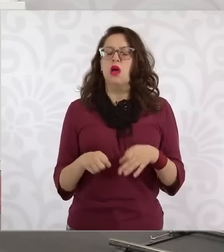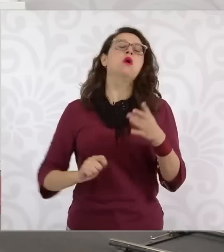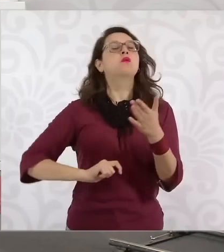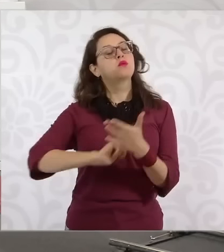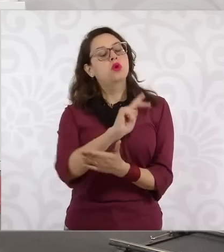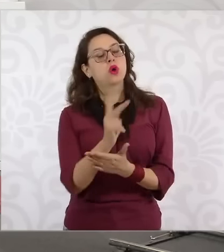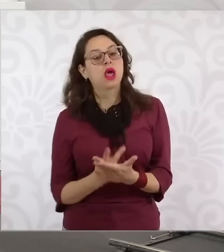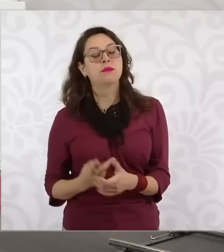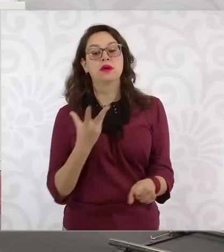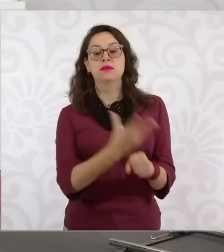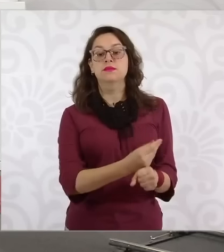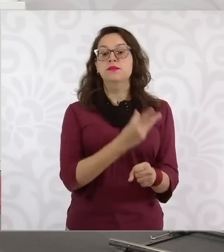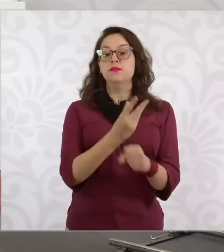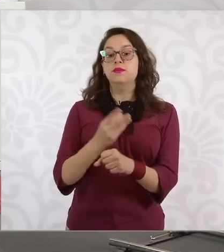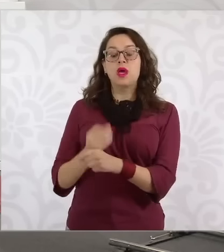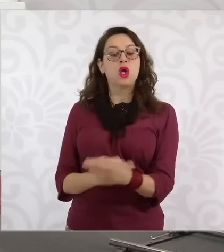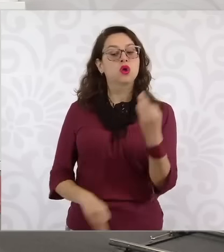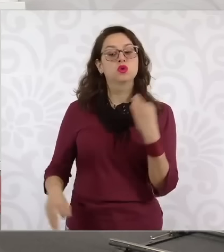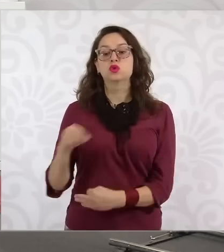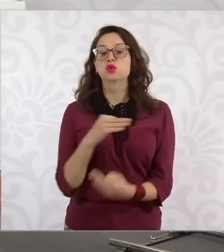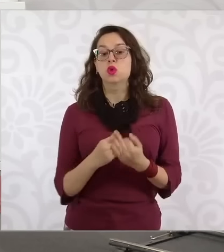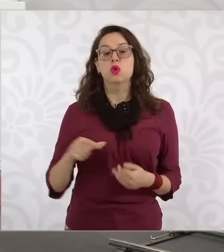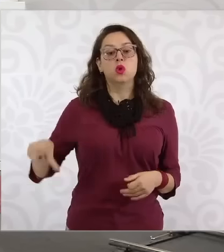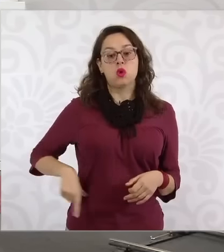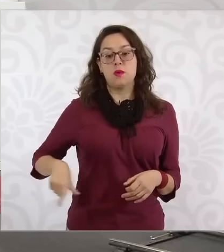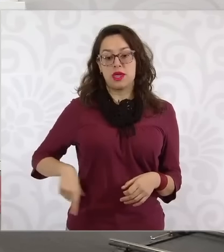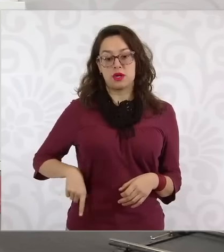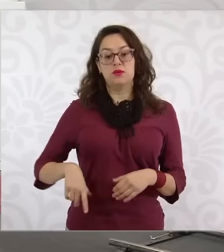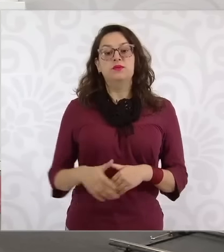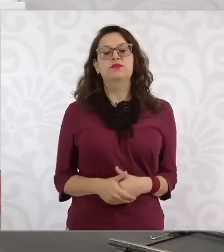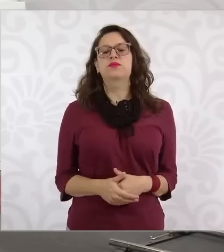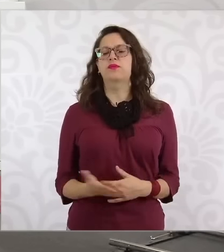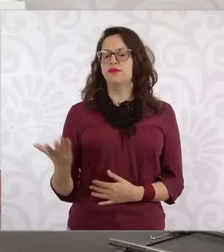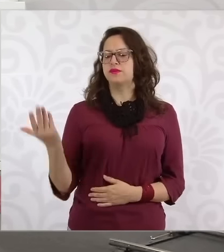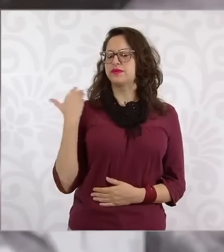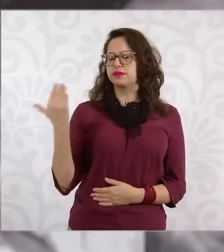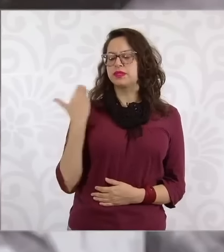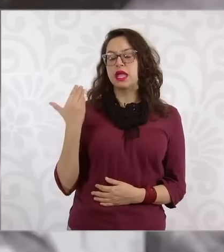de proyectos en todo el gobierno. Hace algunas semanas estuvo aquí el secretario de Hacienda